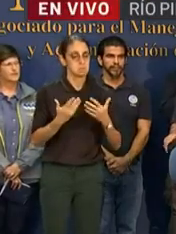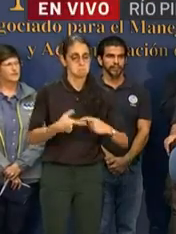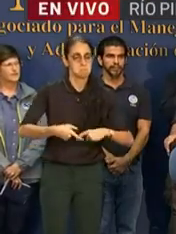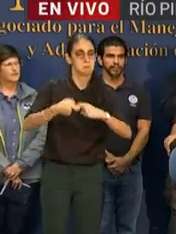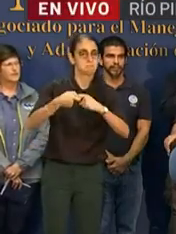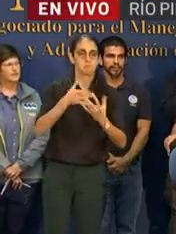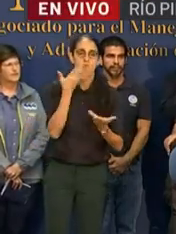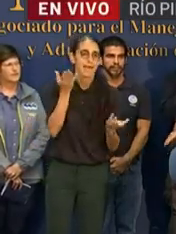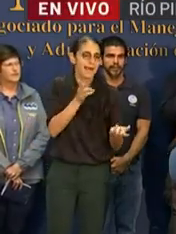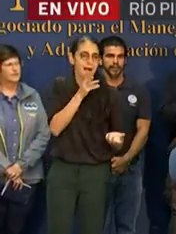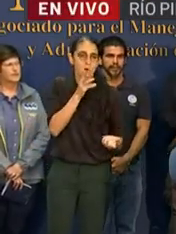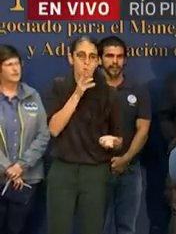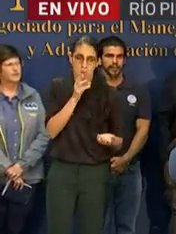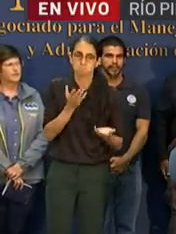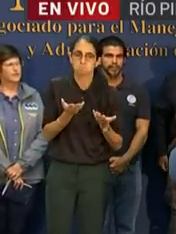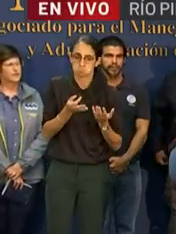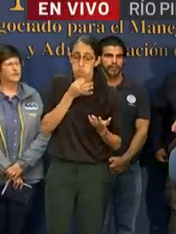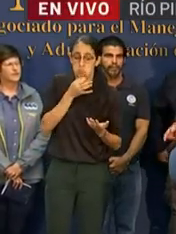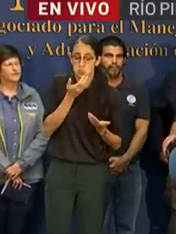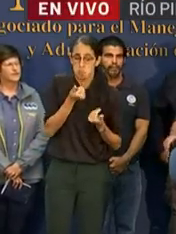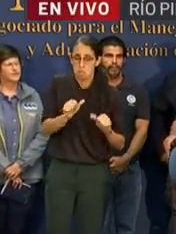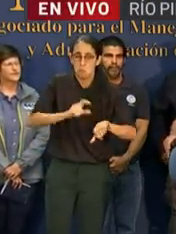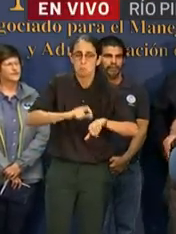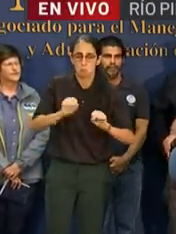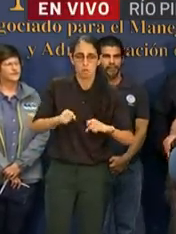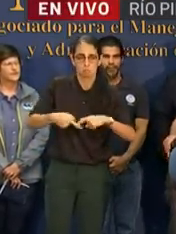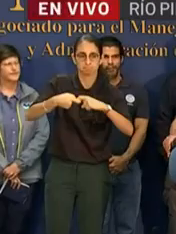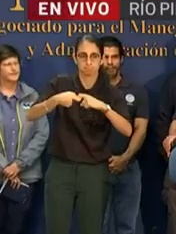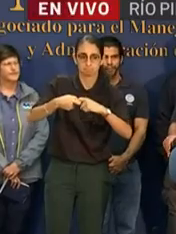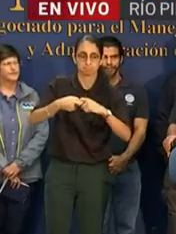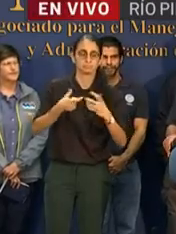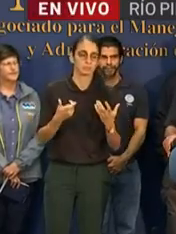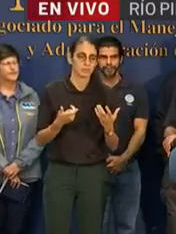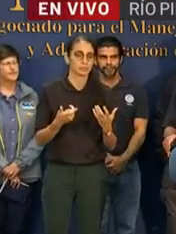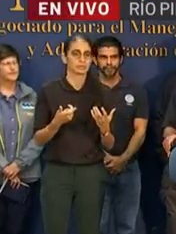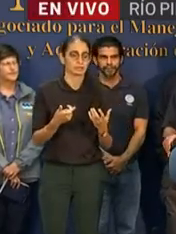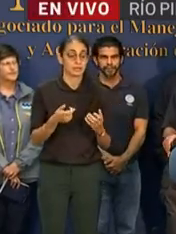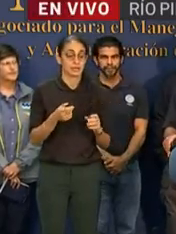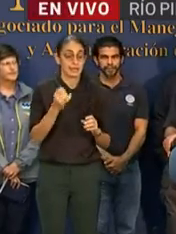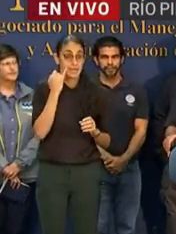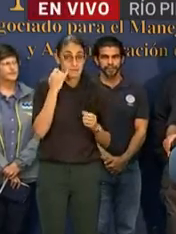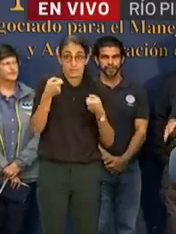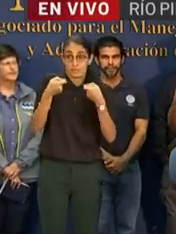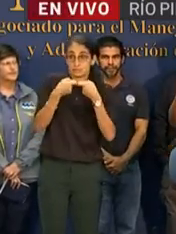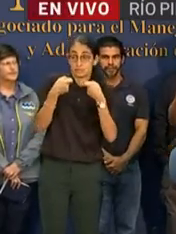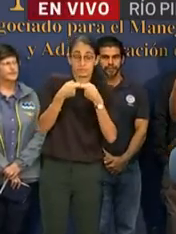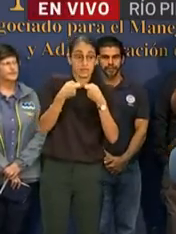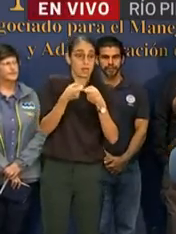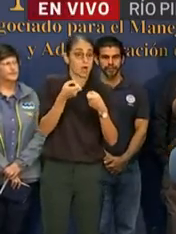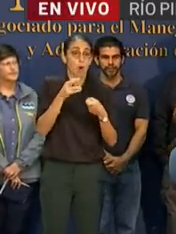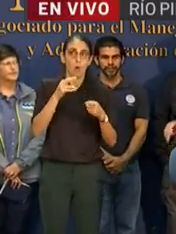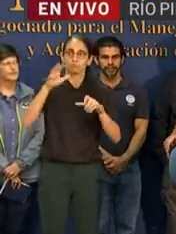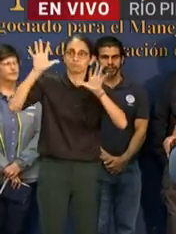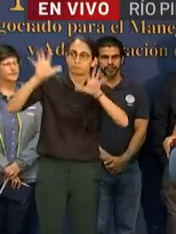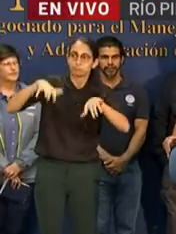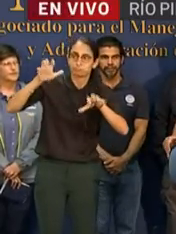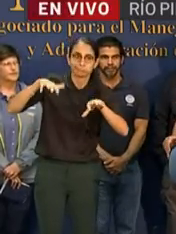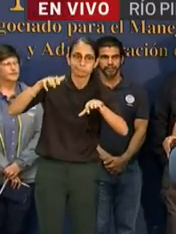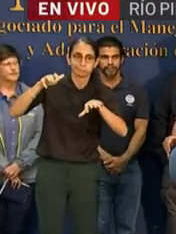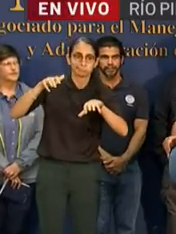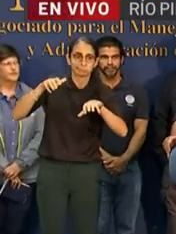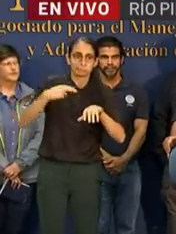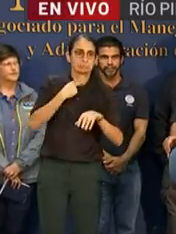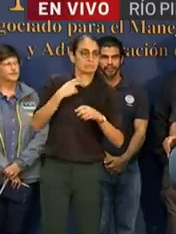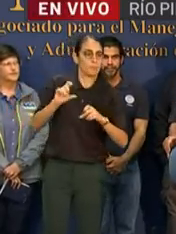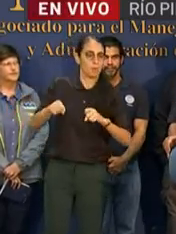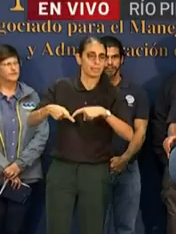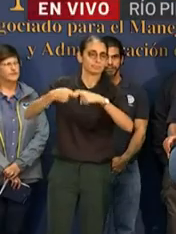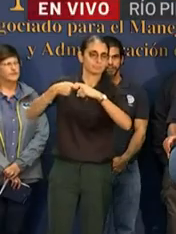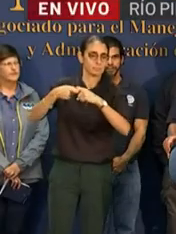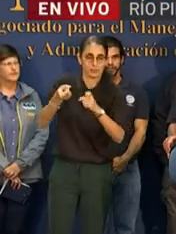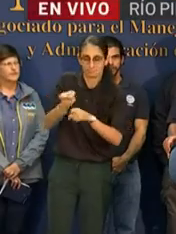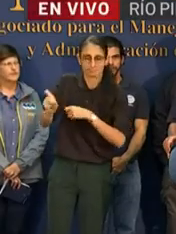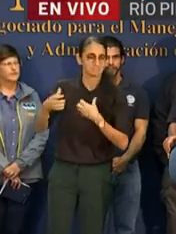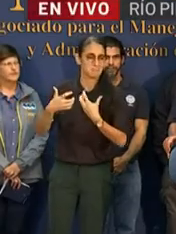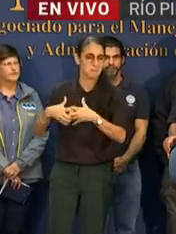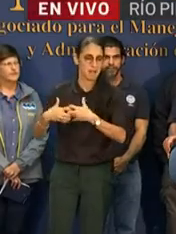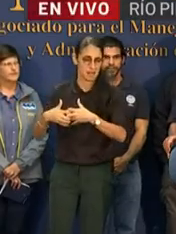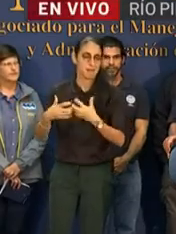CARRILES ESTÁN CERRADOS.